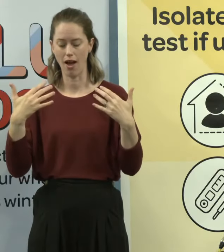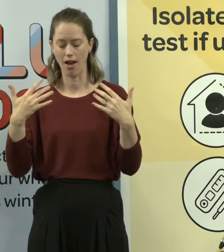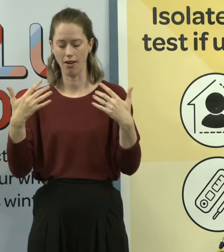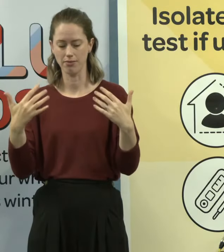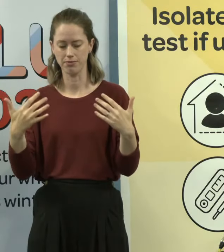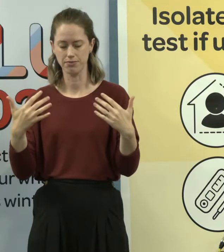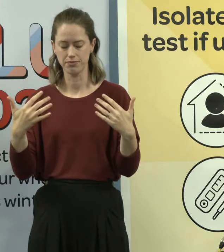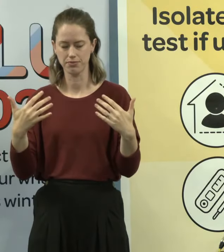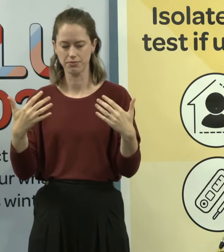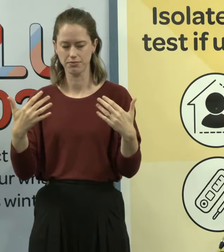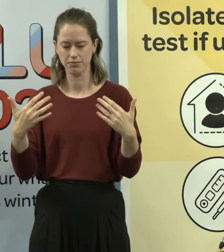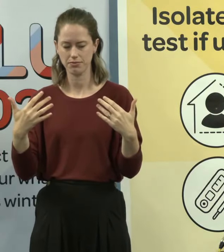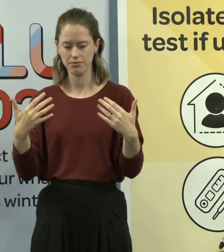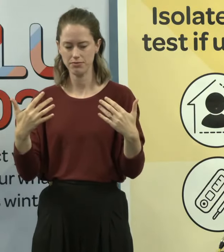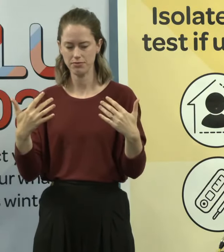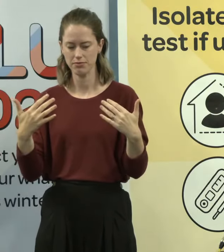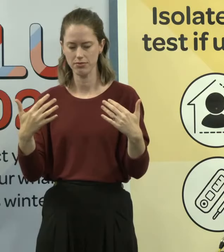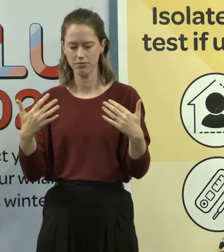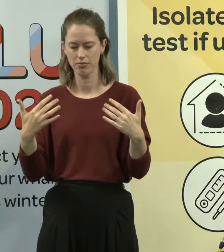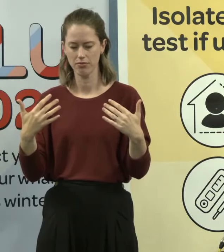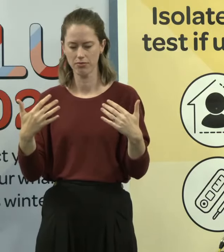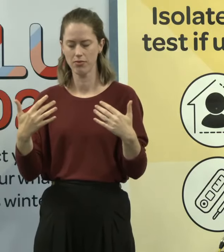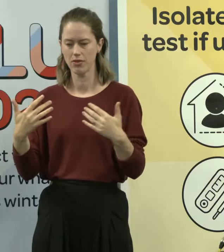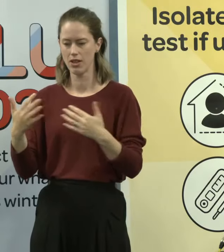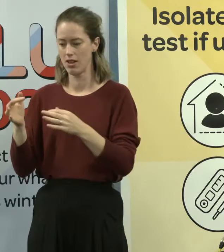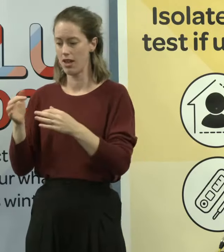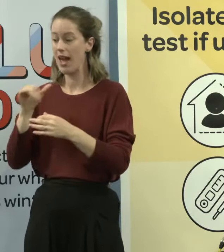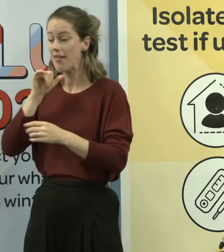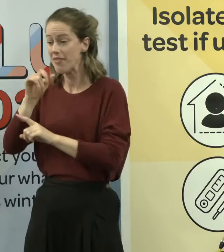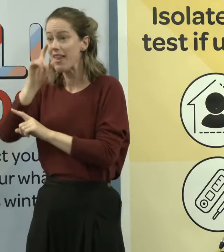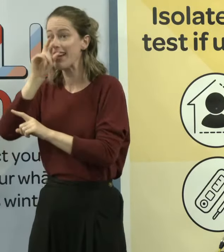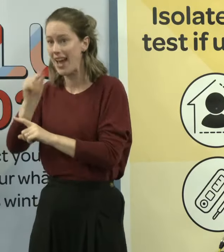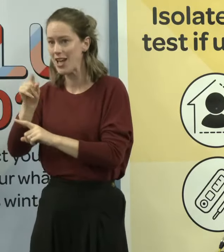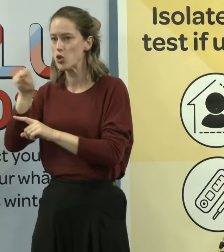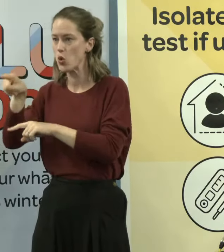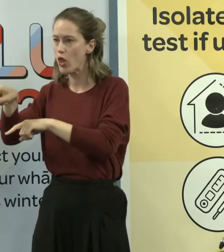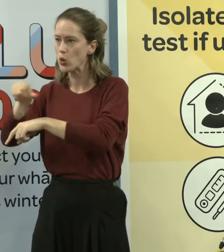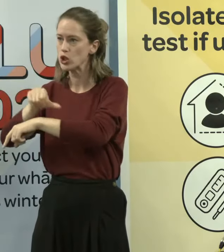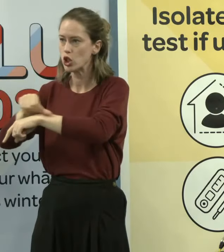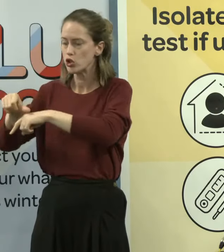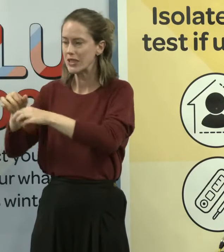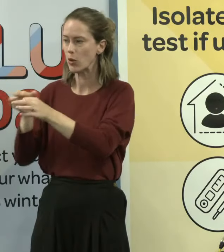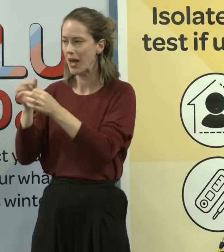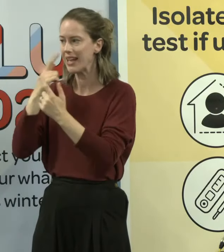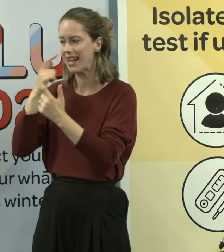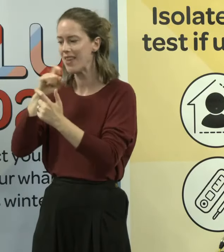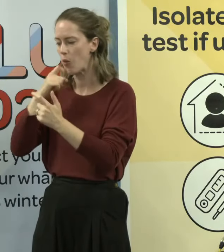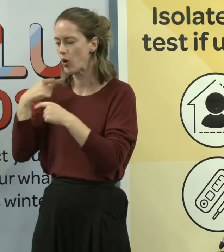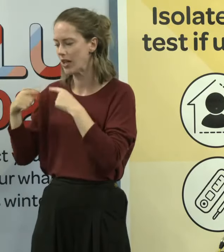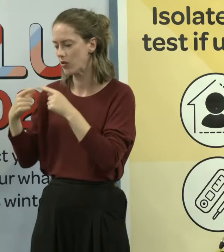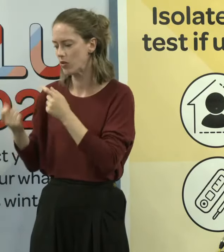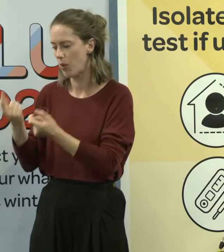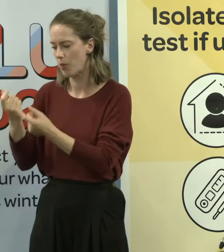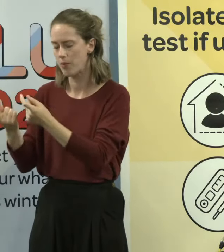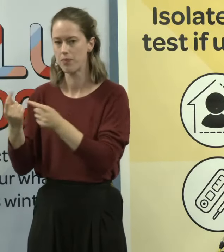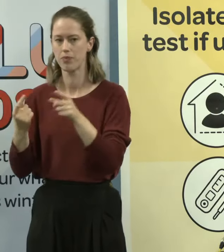hhipera, kia nui ake te tiaki.